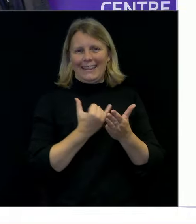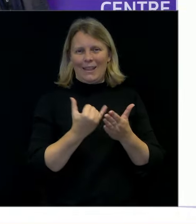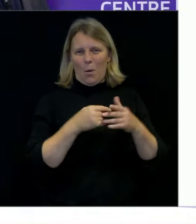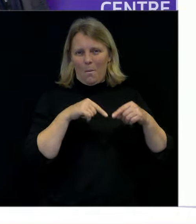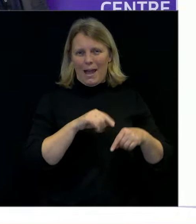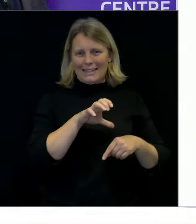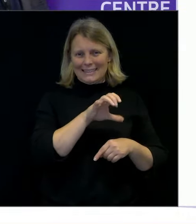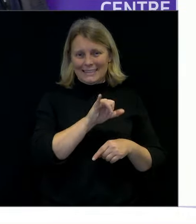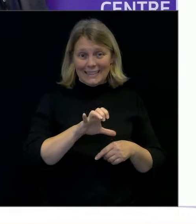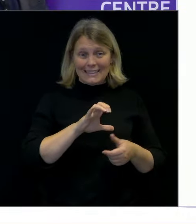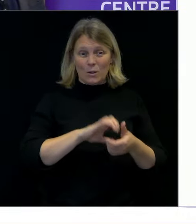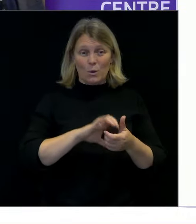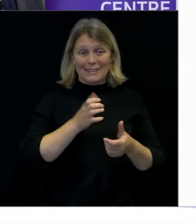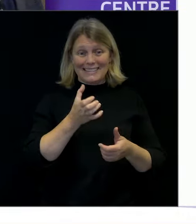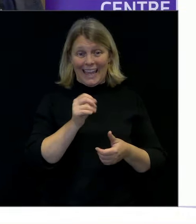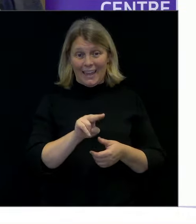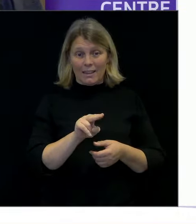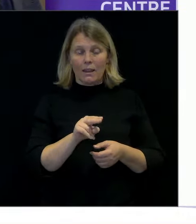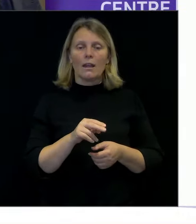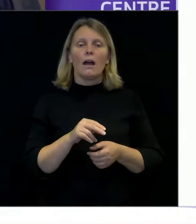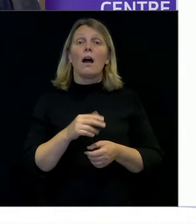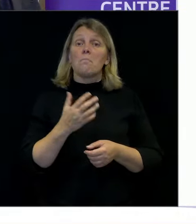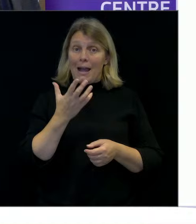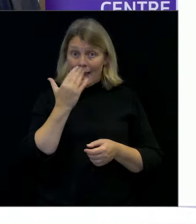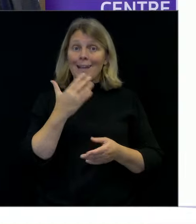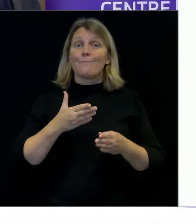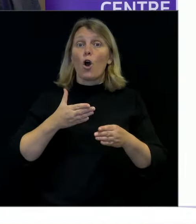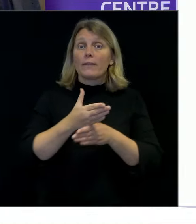man kan vara direktmedlem i ETSI.